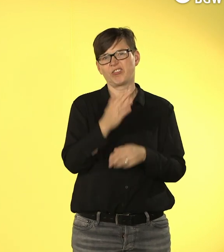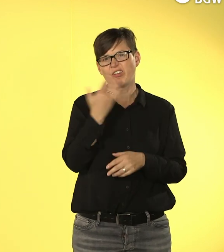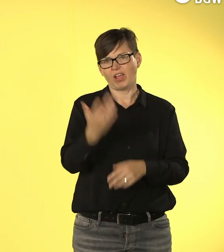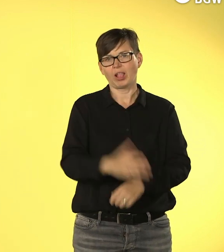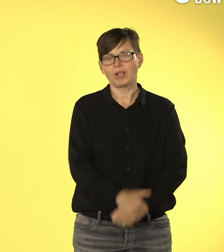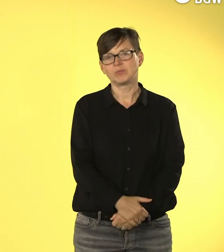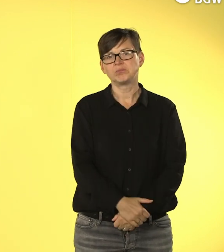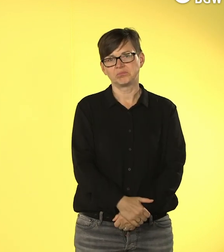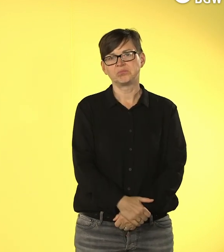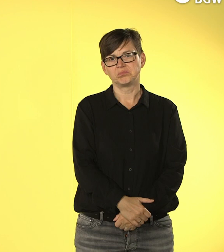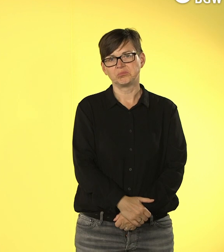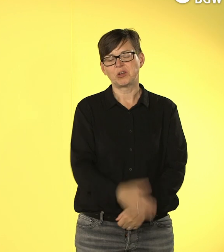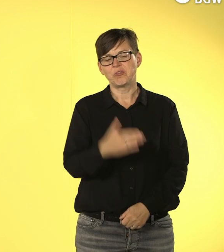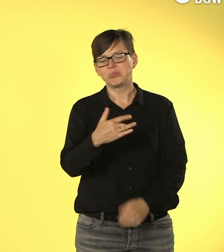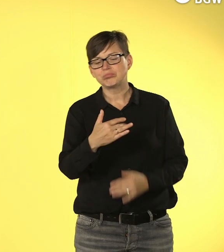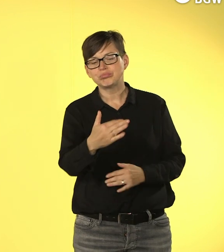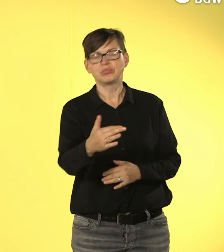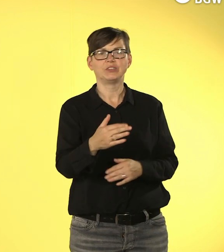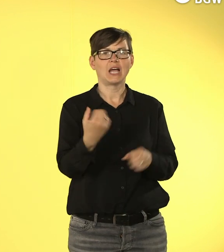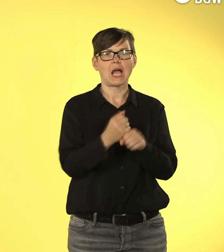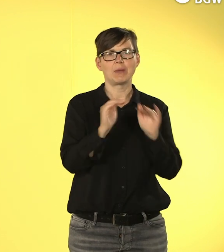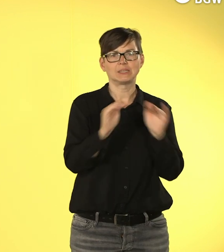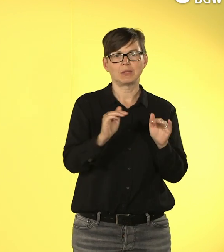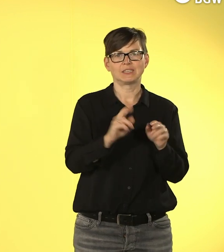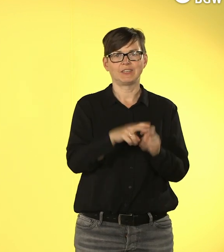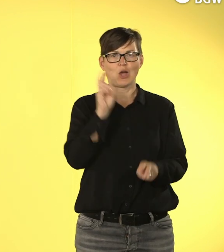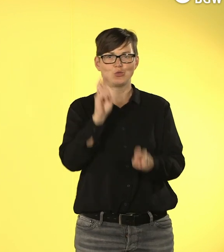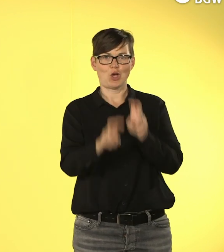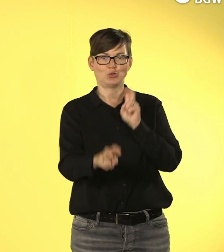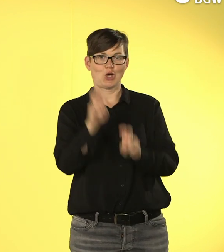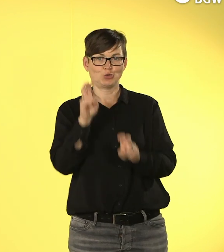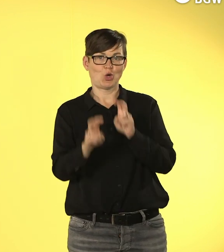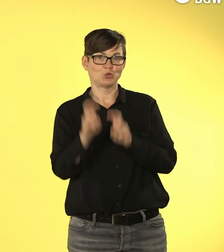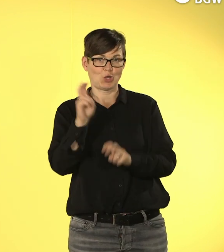in dieses Rentenalter. Das sind die Leute, die langsam in Rente gehen.